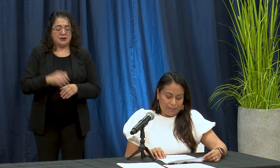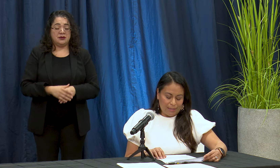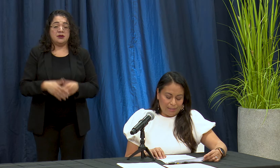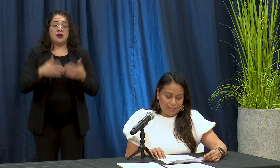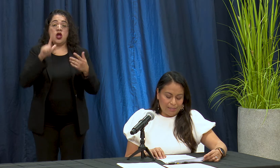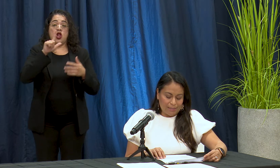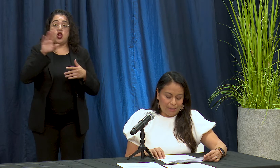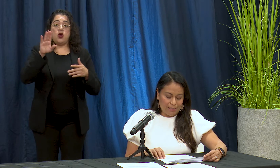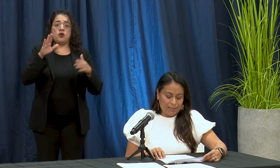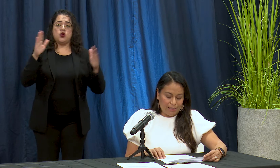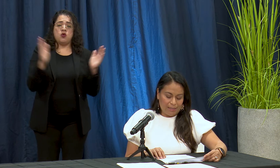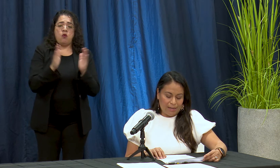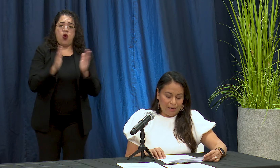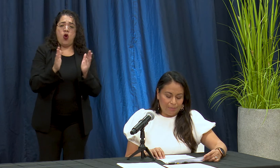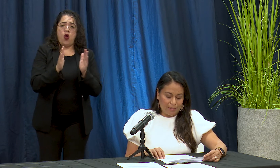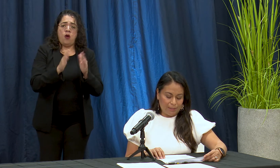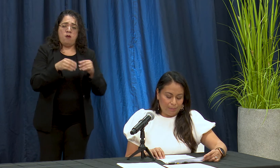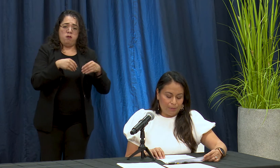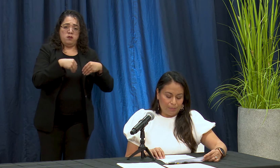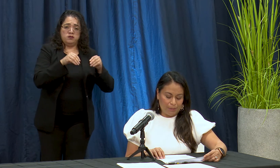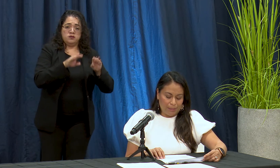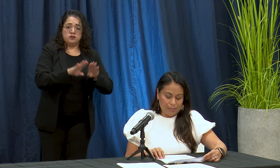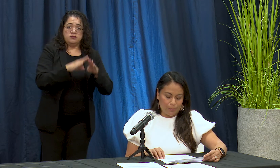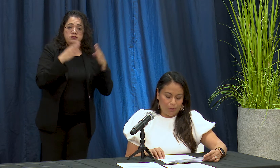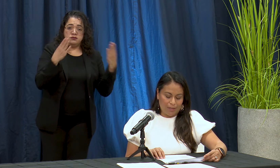tiendas stange legalmente permit EDA's por la